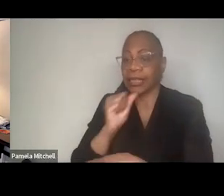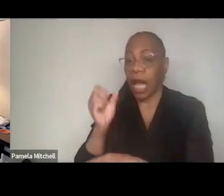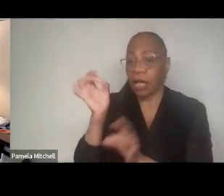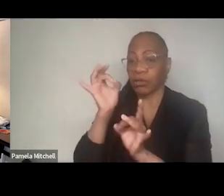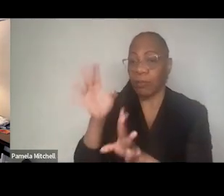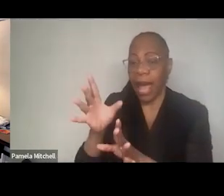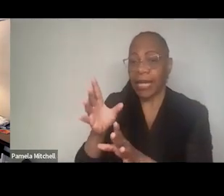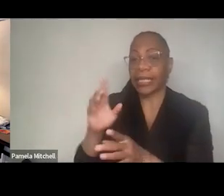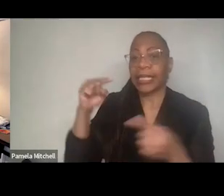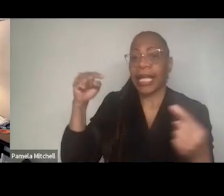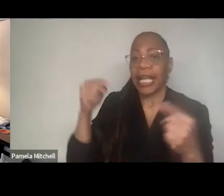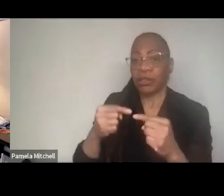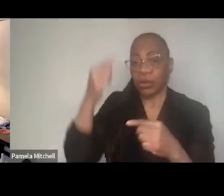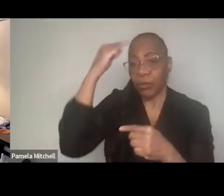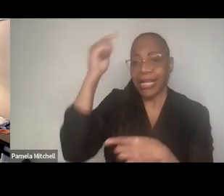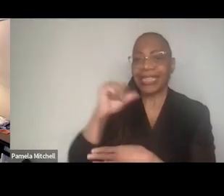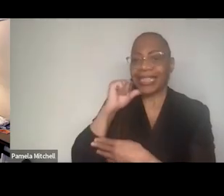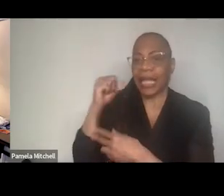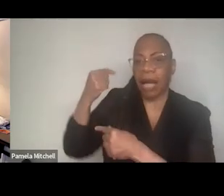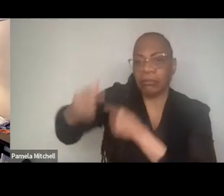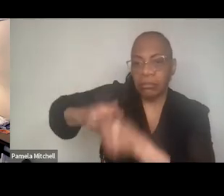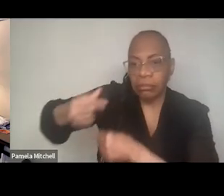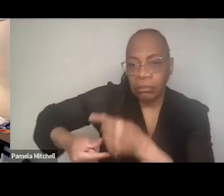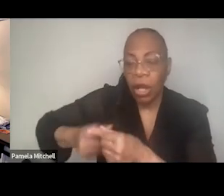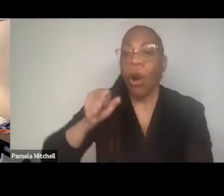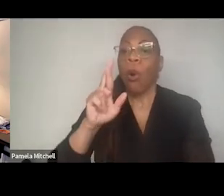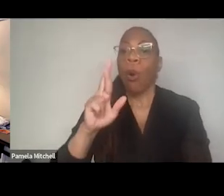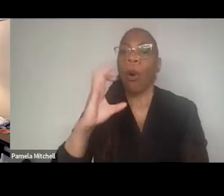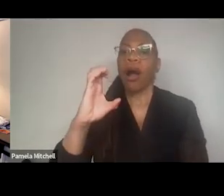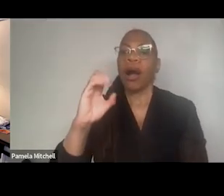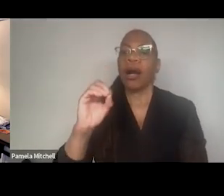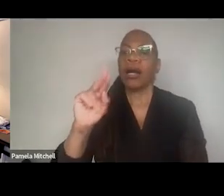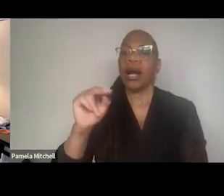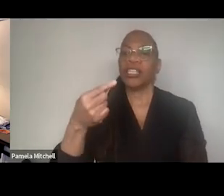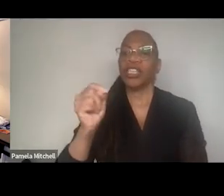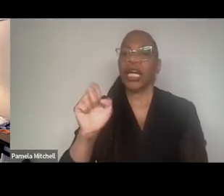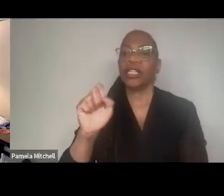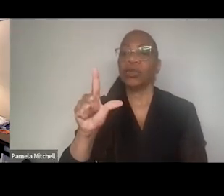que no son hereditarias ni congénitas, degenerativas o inducidas por trauma de nacimiento,